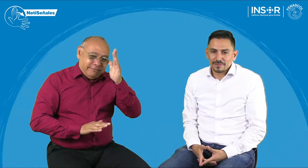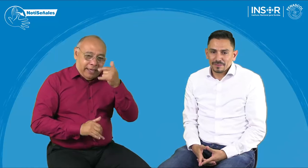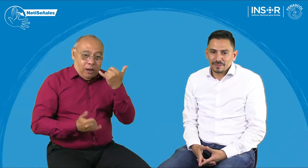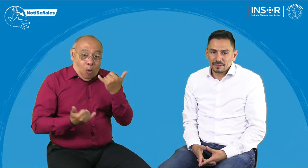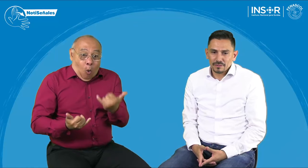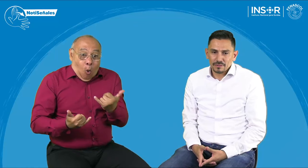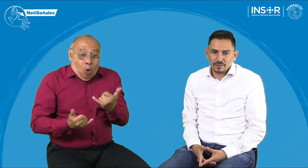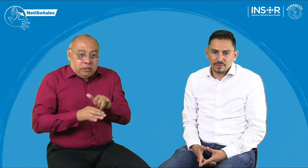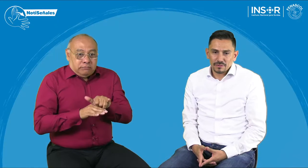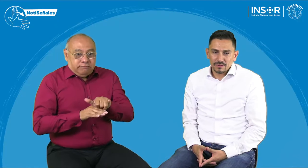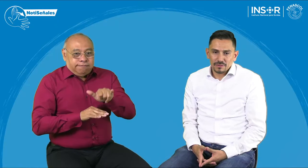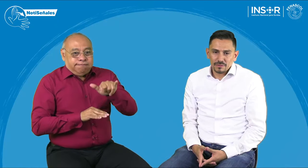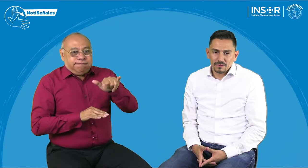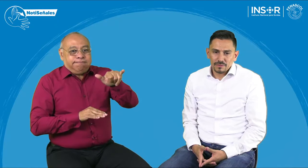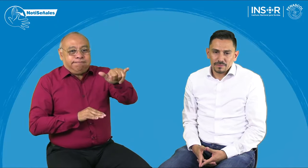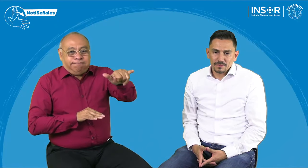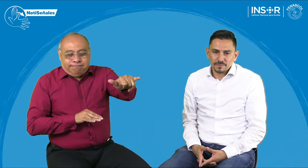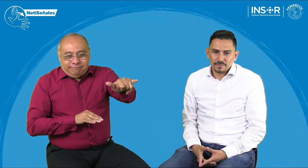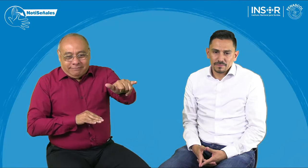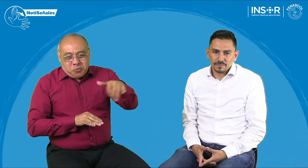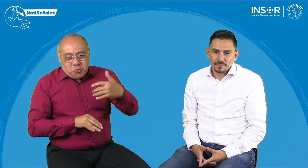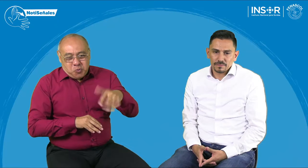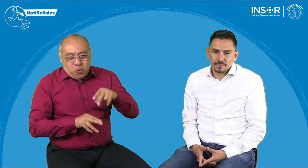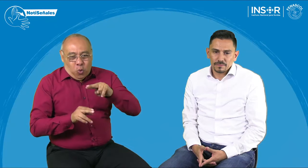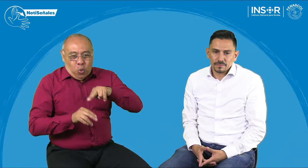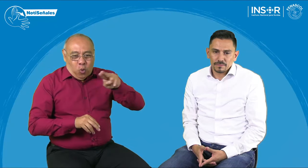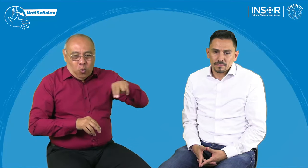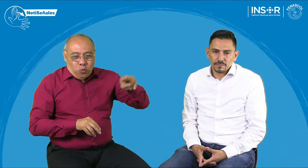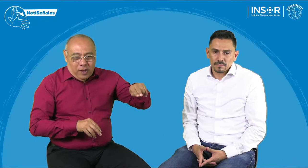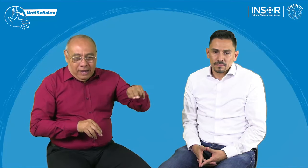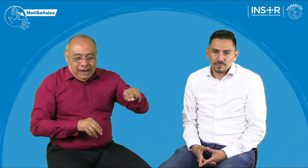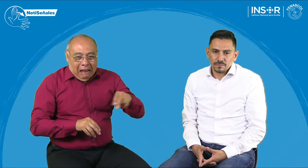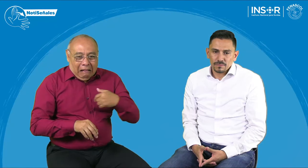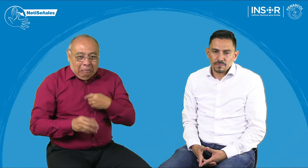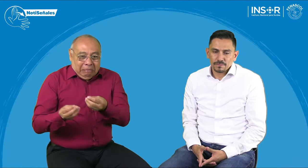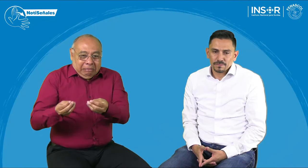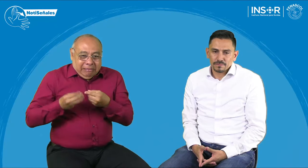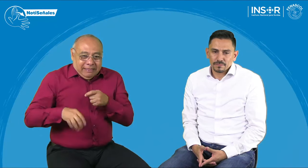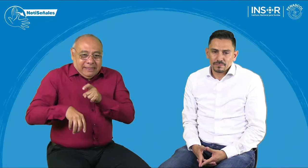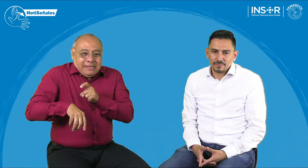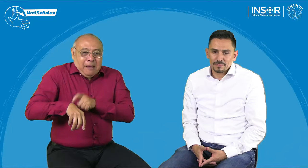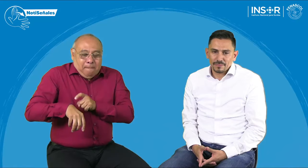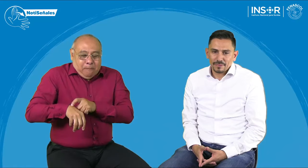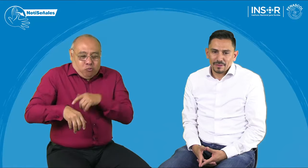bien, muchas gracias. Yo ahora